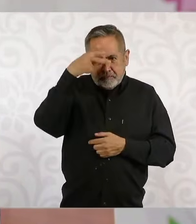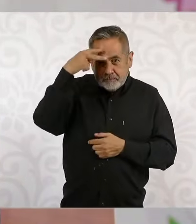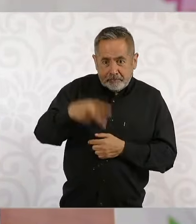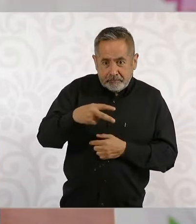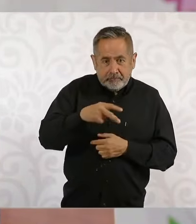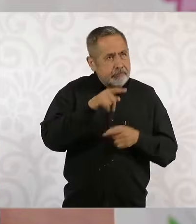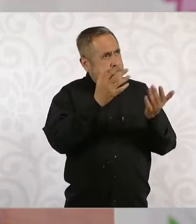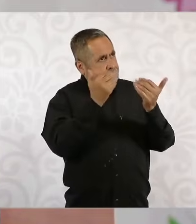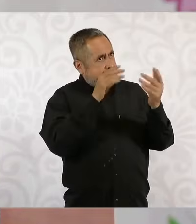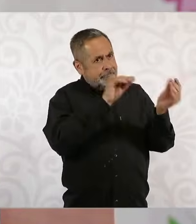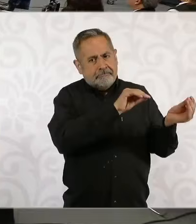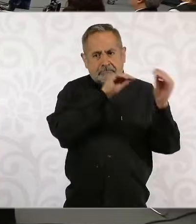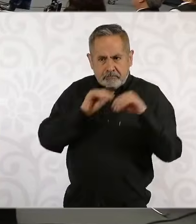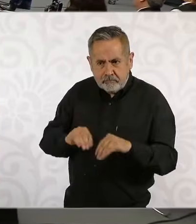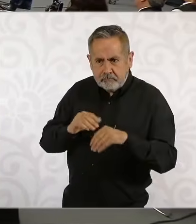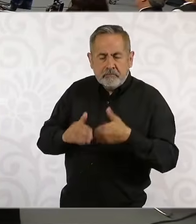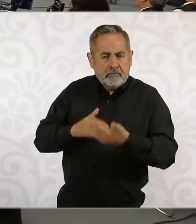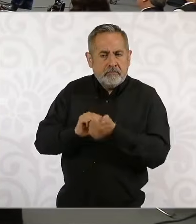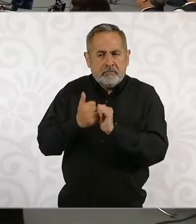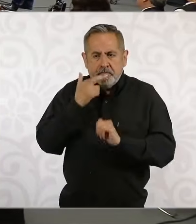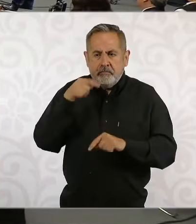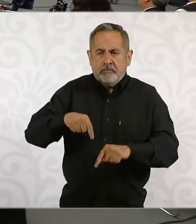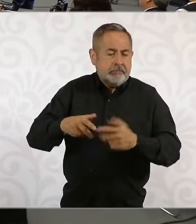han desarrollado en los Estados Unidos. No sé si quieres comentar algo de esto. Ana.